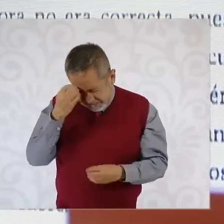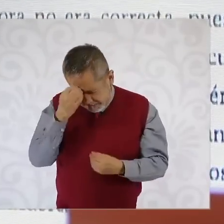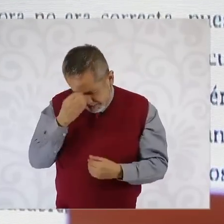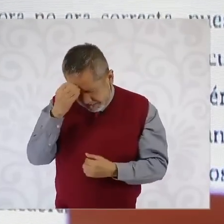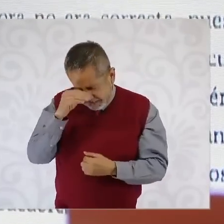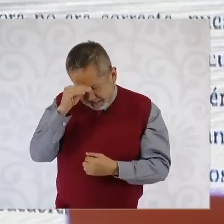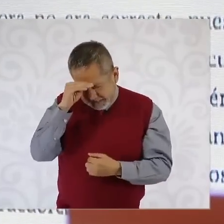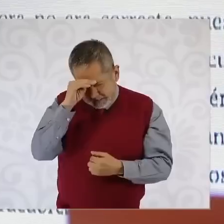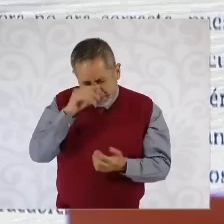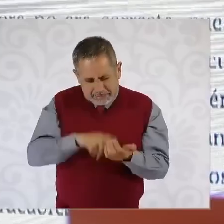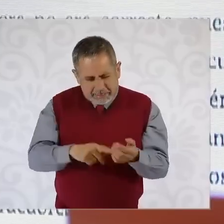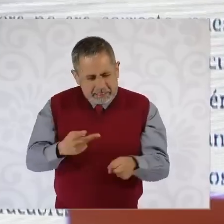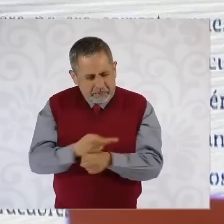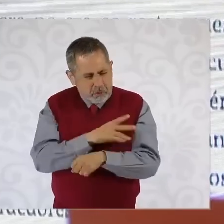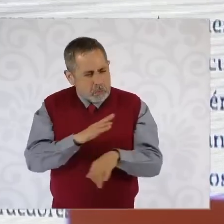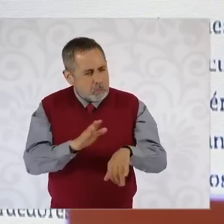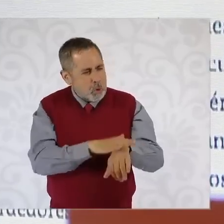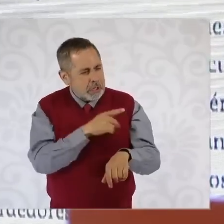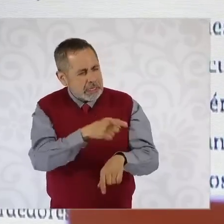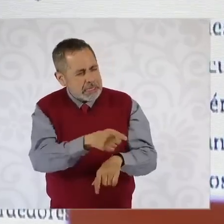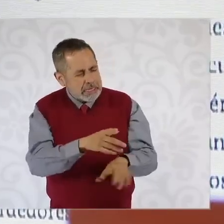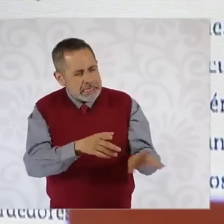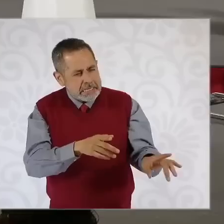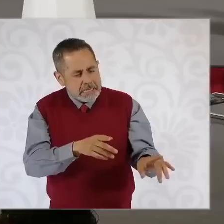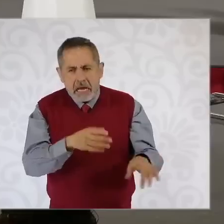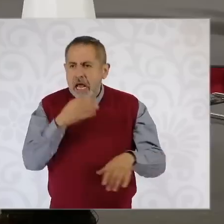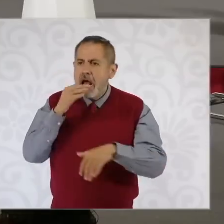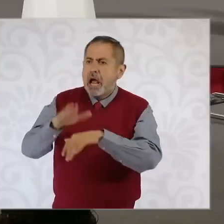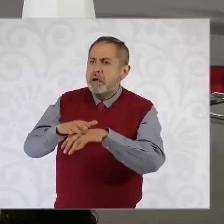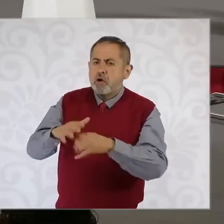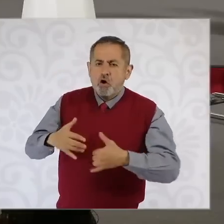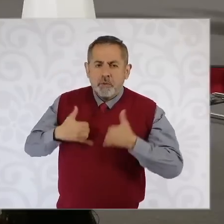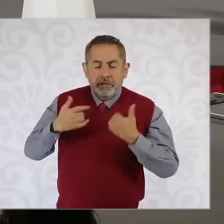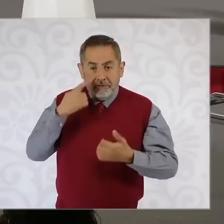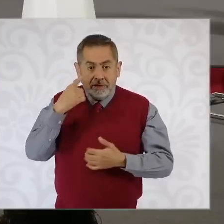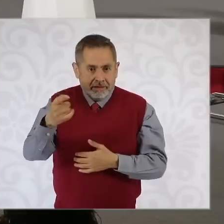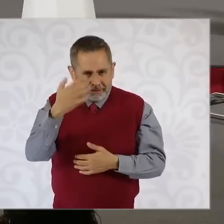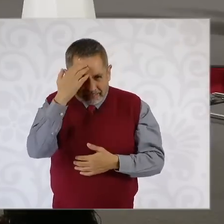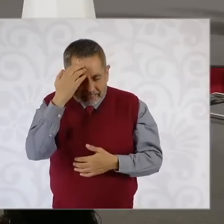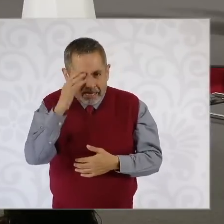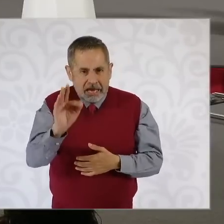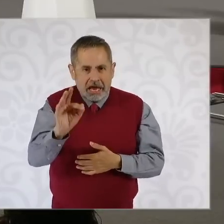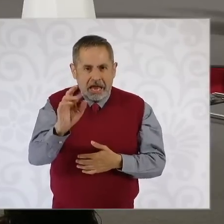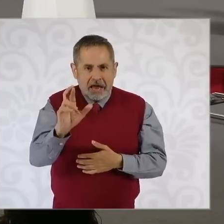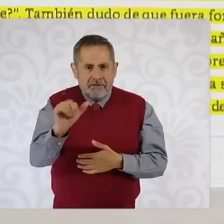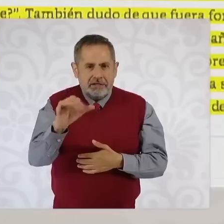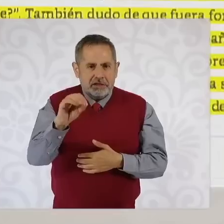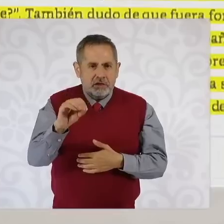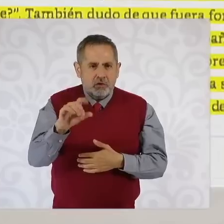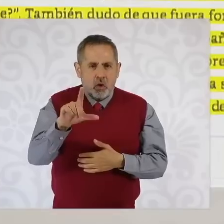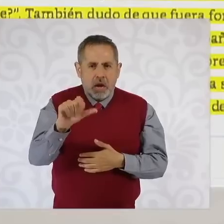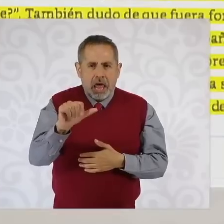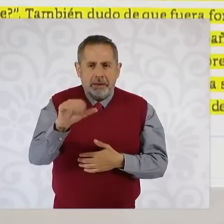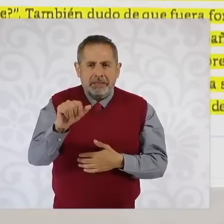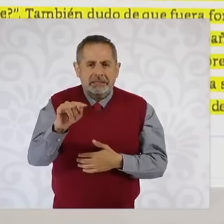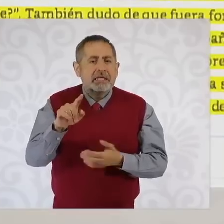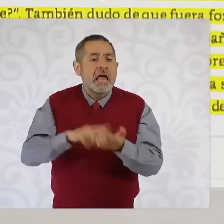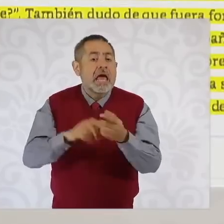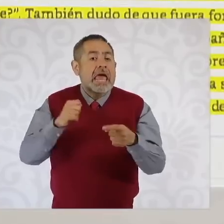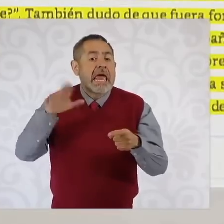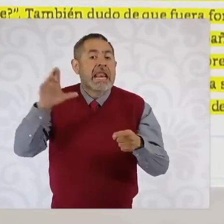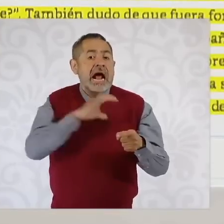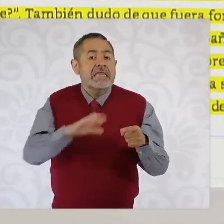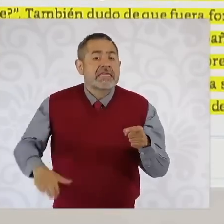los hechos para los jóvenes Francisco la Bastida era el candidato del Pri a la presidencia de la